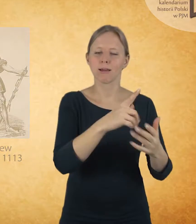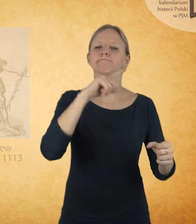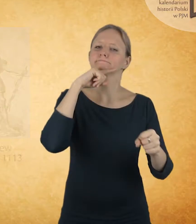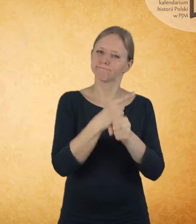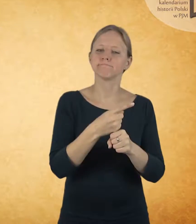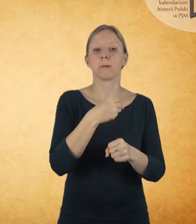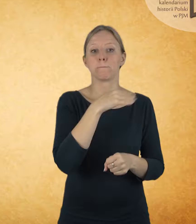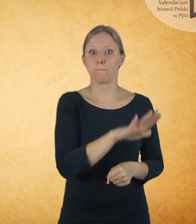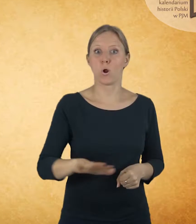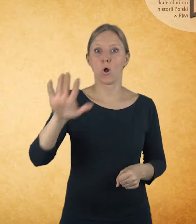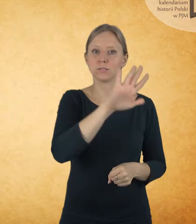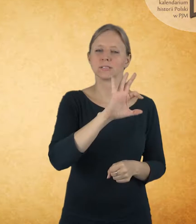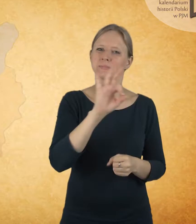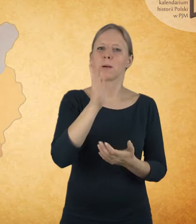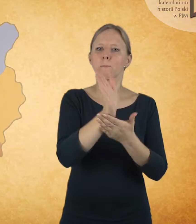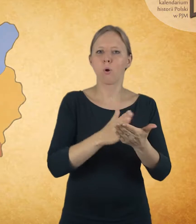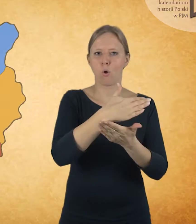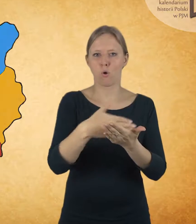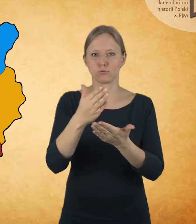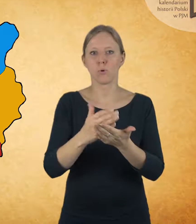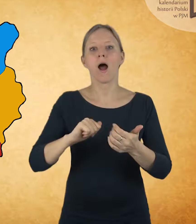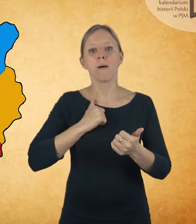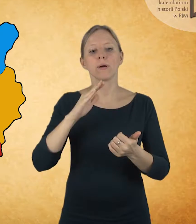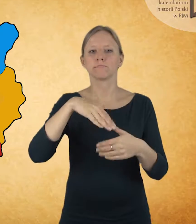Dlatego stworzył system podziału Polski na dzielnice.